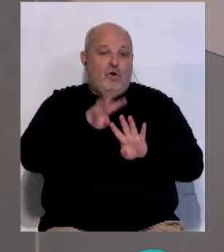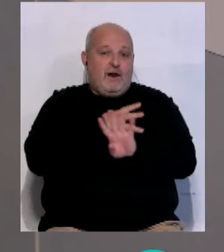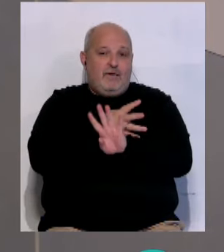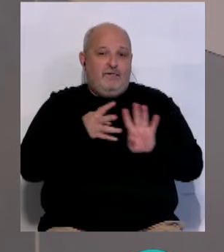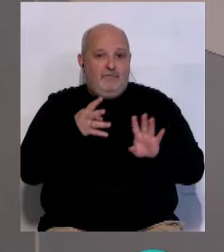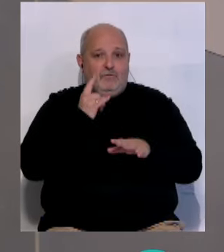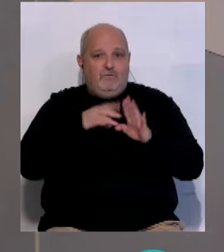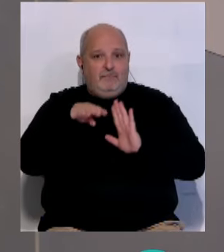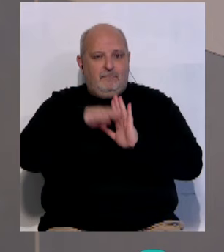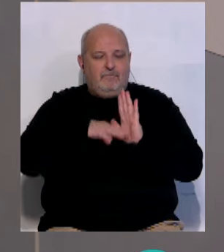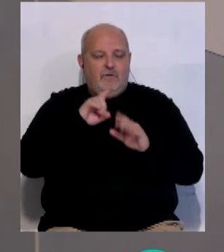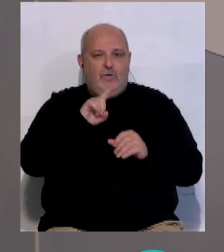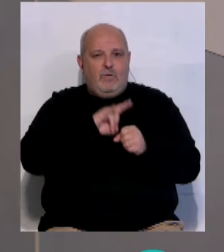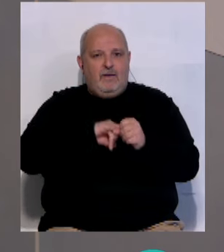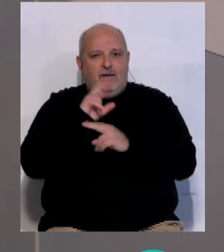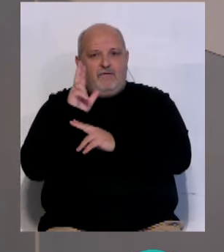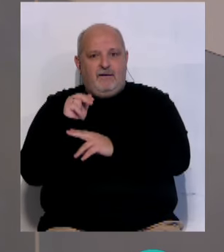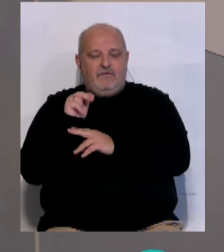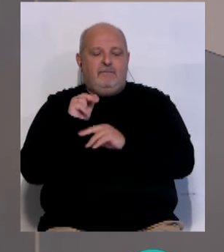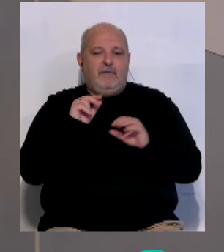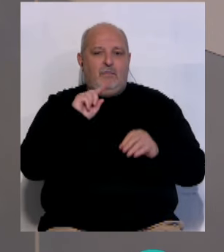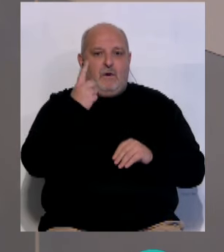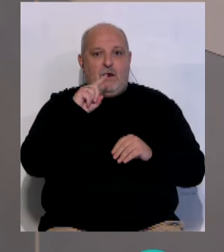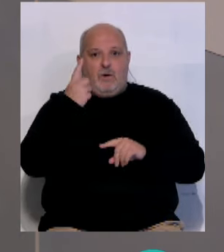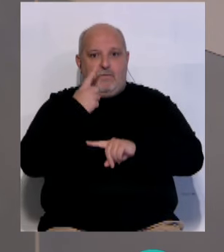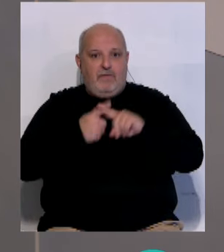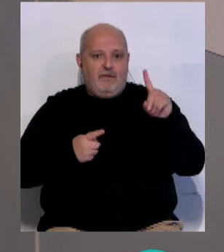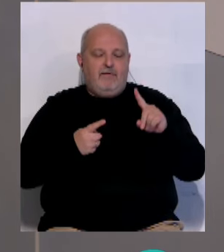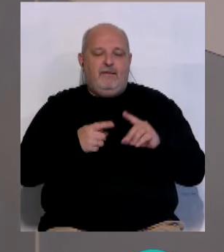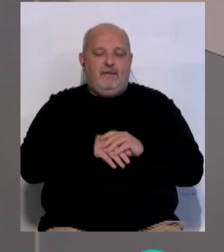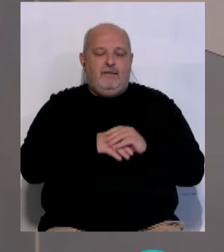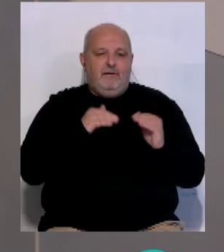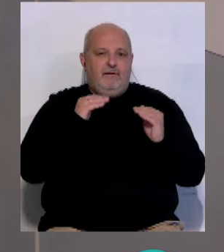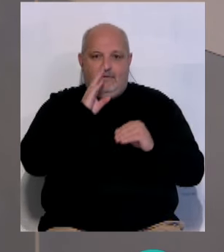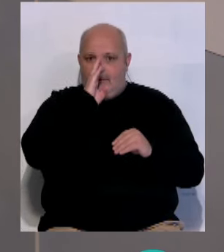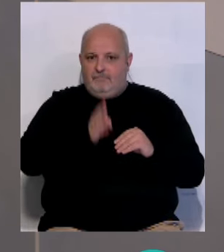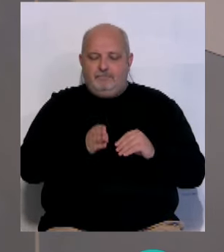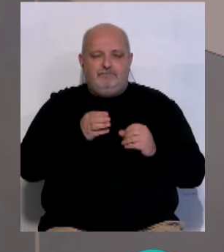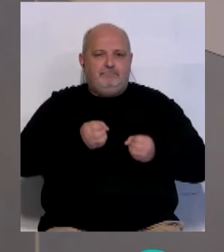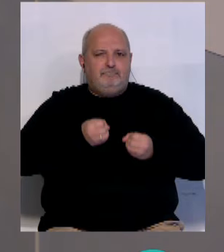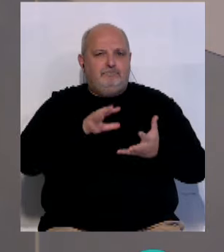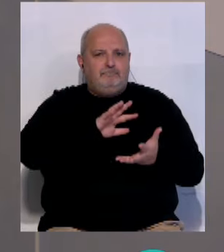submarino amarillo ya saben de lunes a viernes de 1 a 1:30 en directo con la actualidad del conjunto